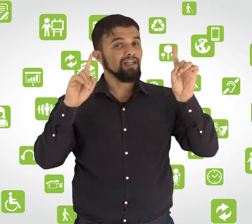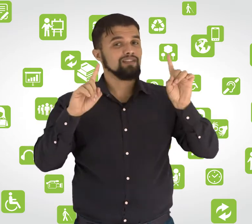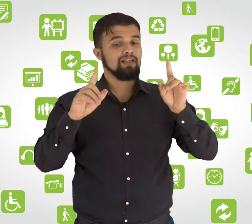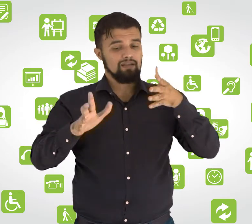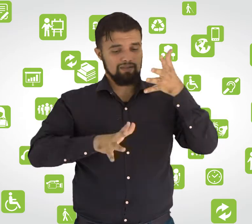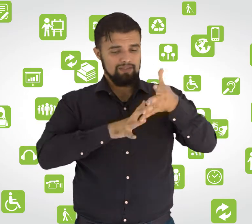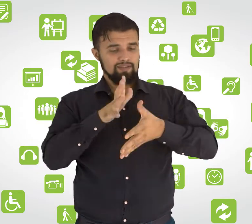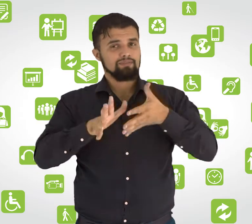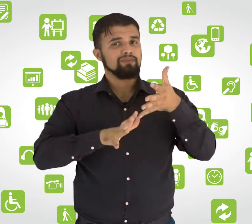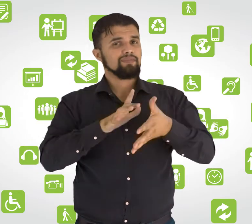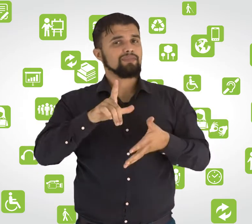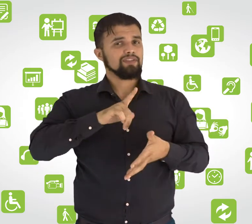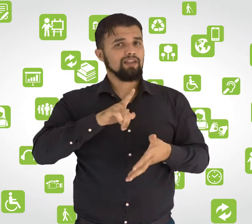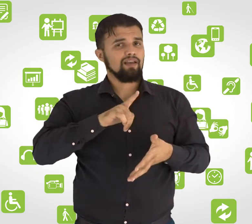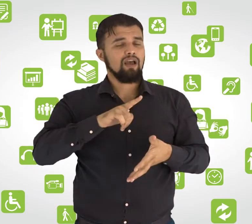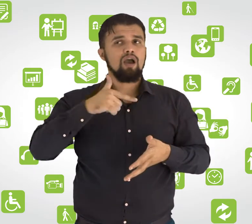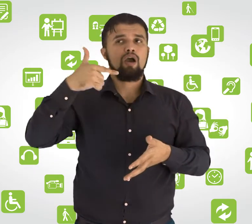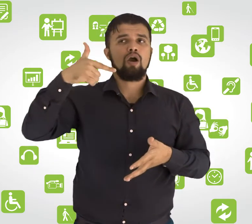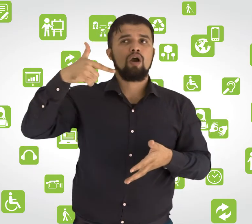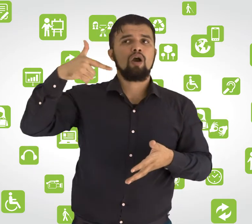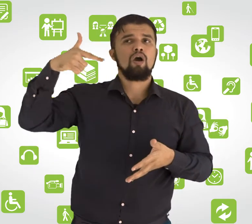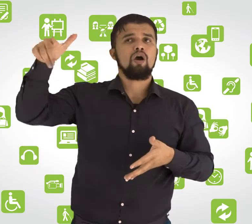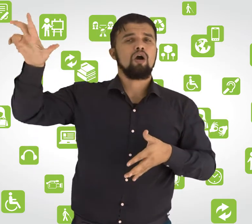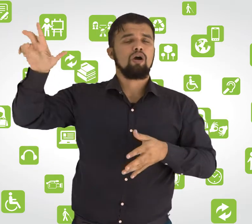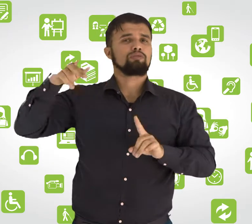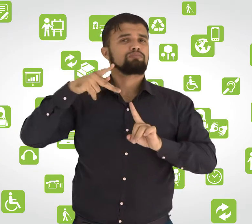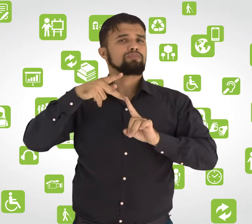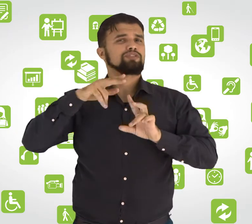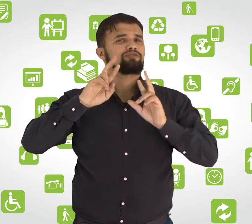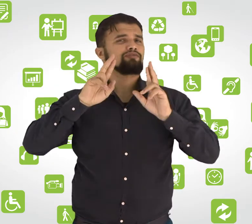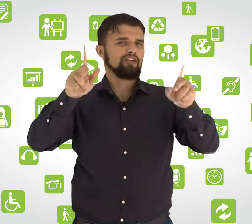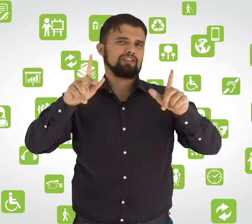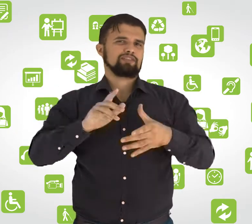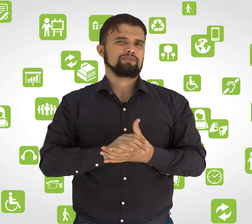Mas em Libras há também outros pronomes diferentes.